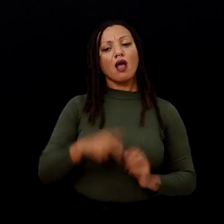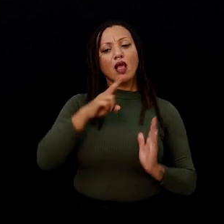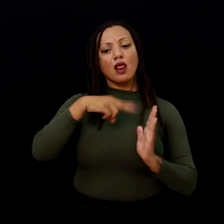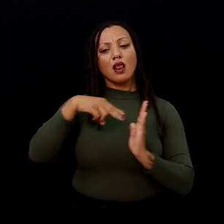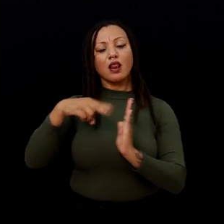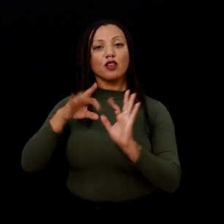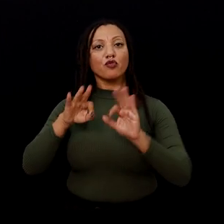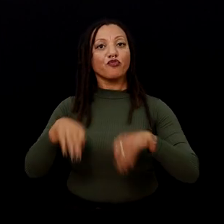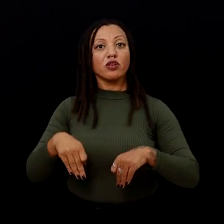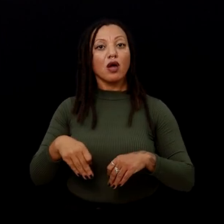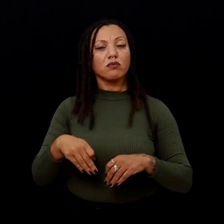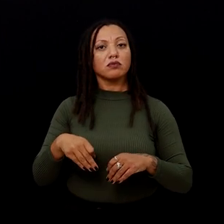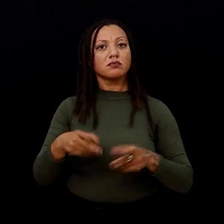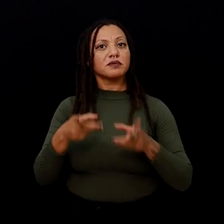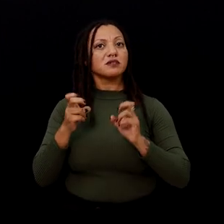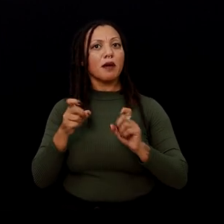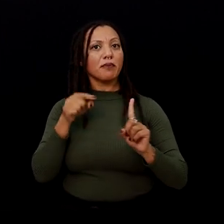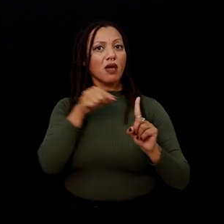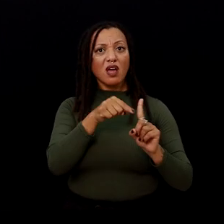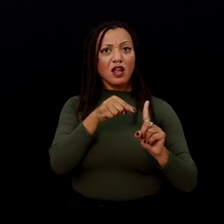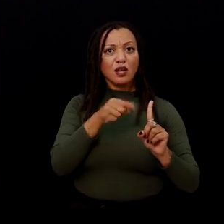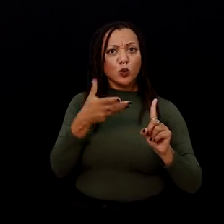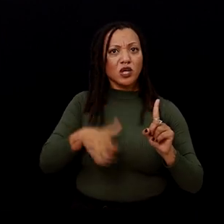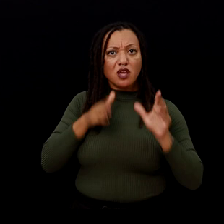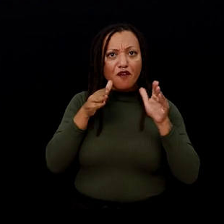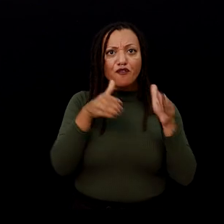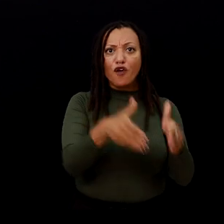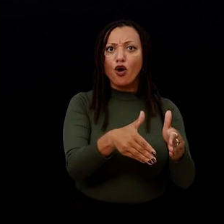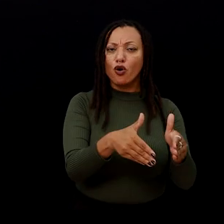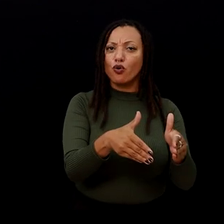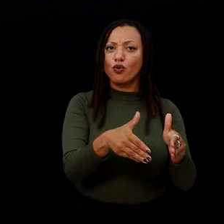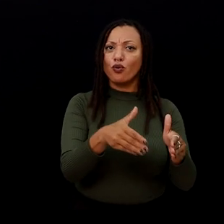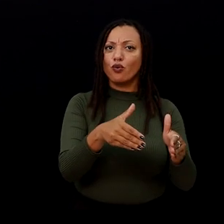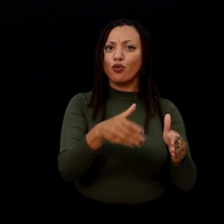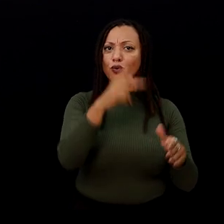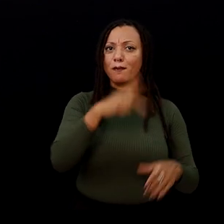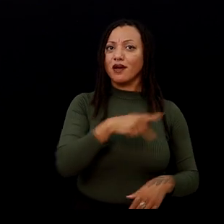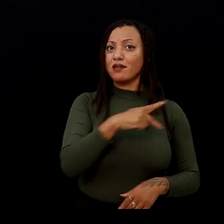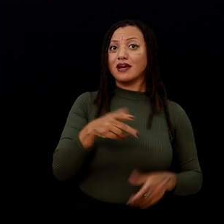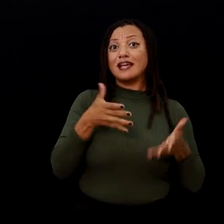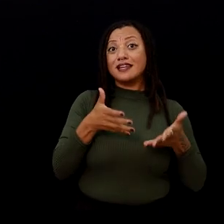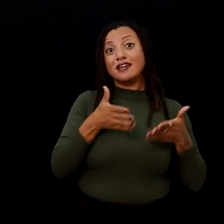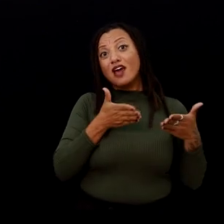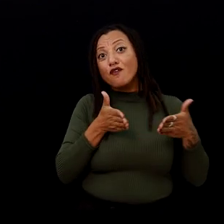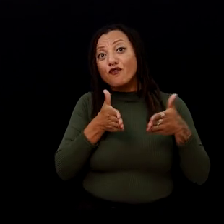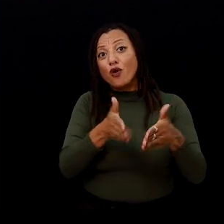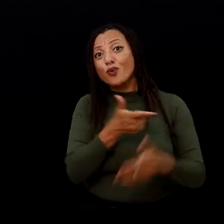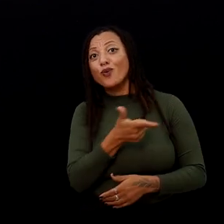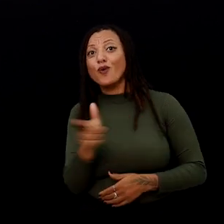que na verdade ele não estava querendo focar naquilo, estava querendo focar num cenário social que acontecia lá dentro.